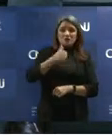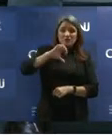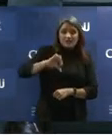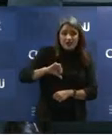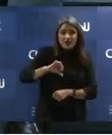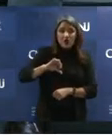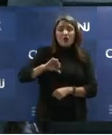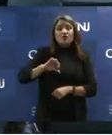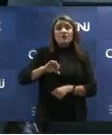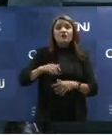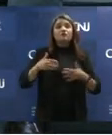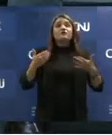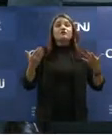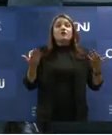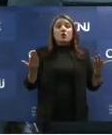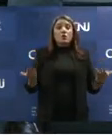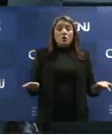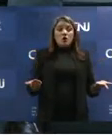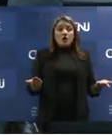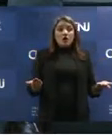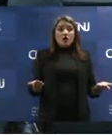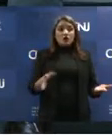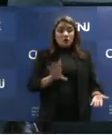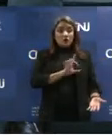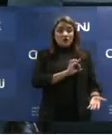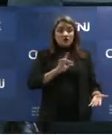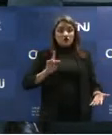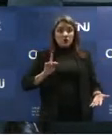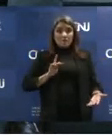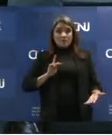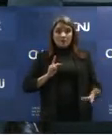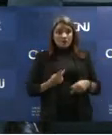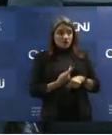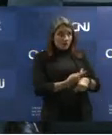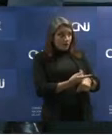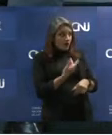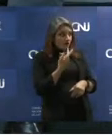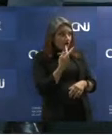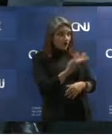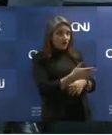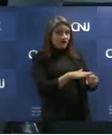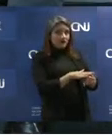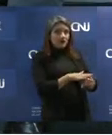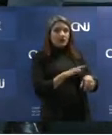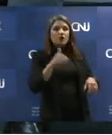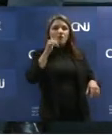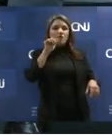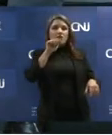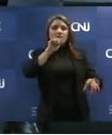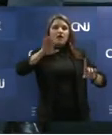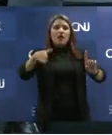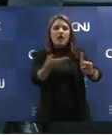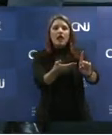ao ser procurada pelo defensor público, o que aconteceu A mãe do réu procurou a Defensoria Pública para falar